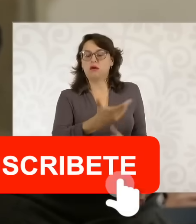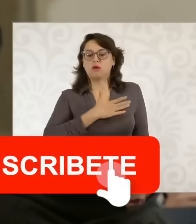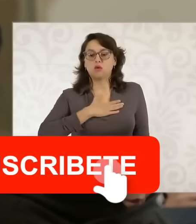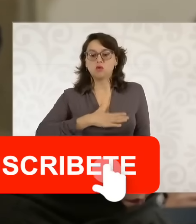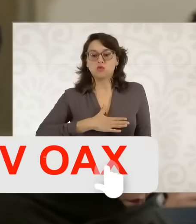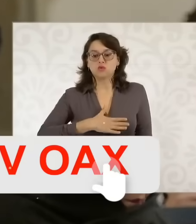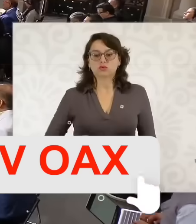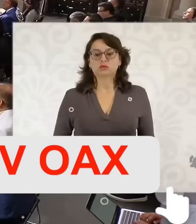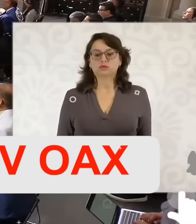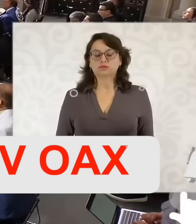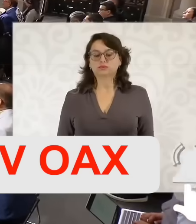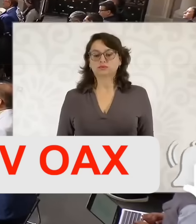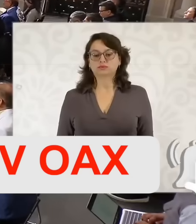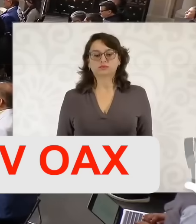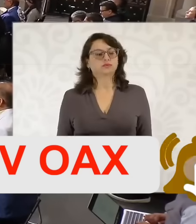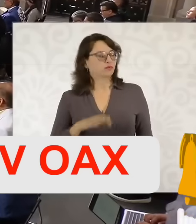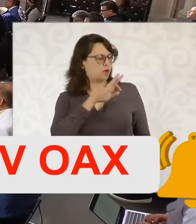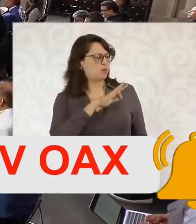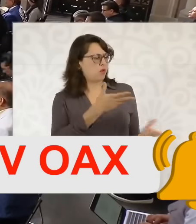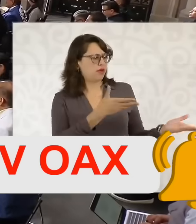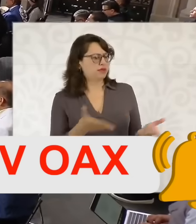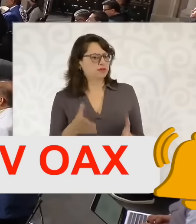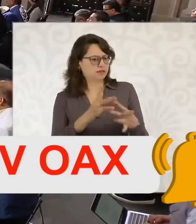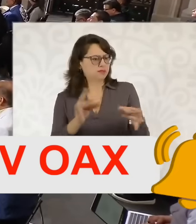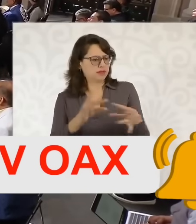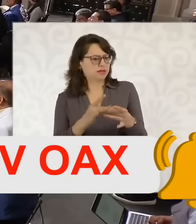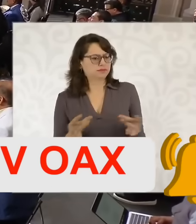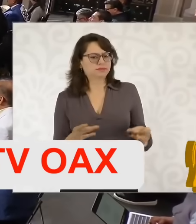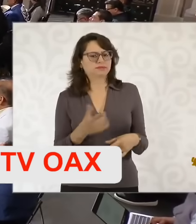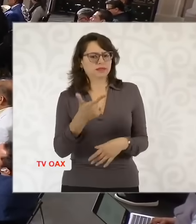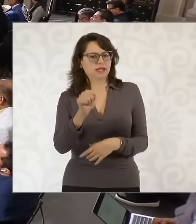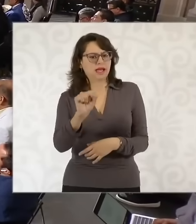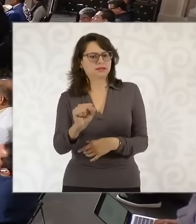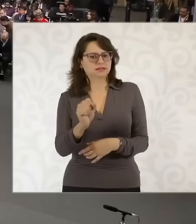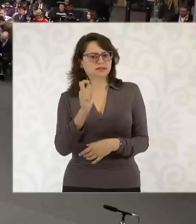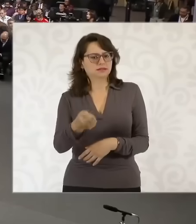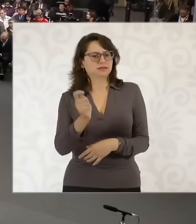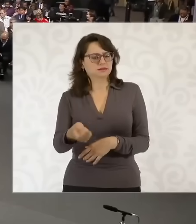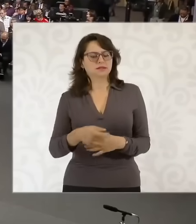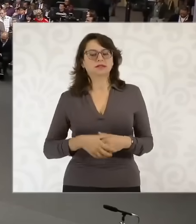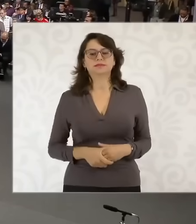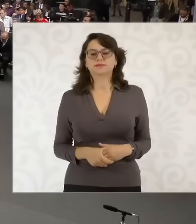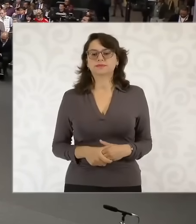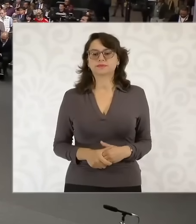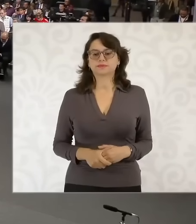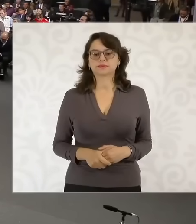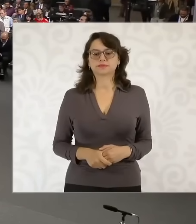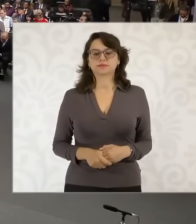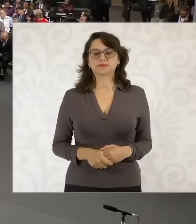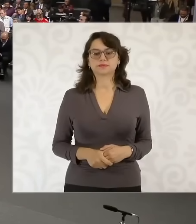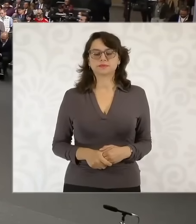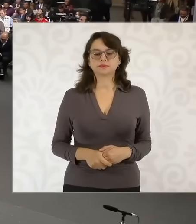quedan platíc lo que han estado haciendo con los proveedores de gas LP. Gracias. Con su permiso,